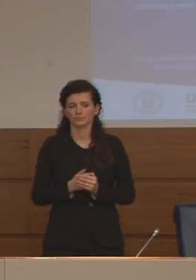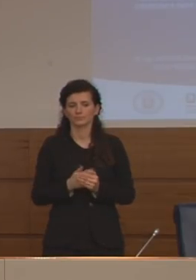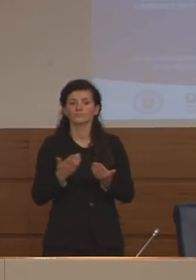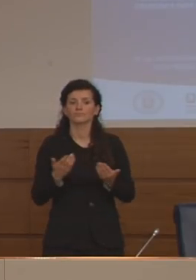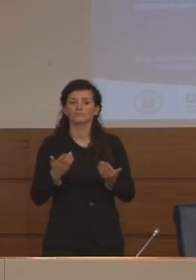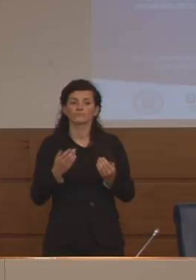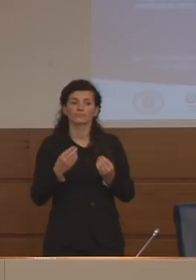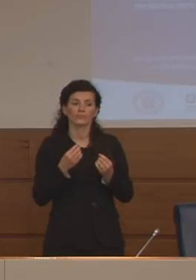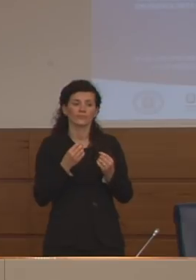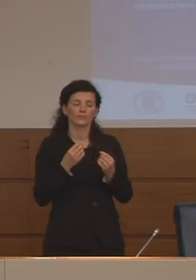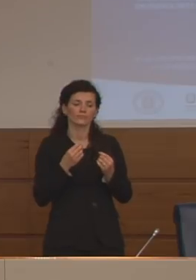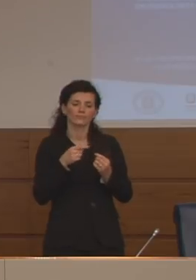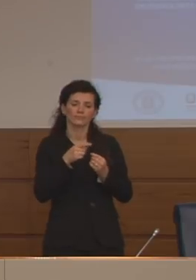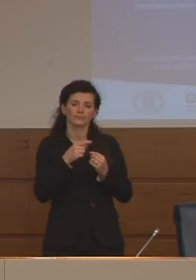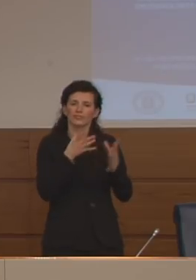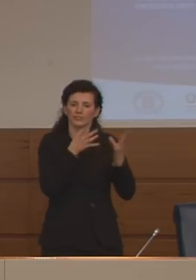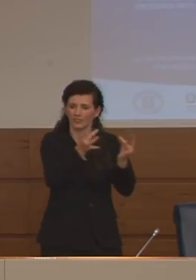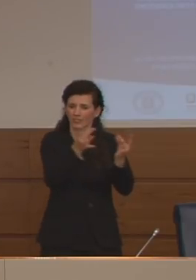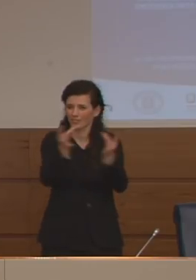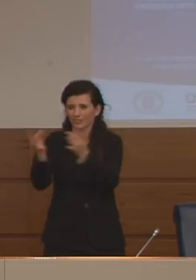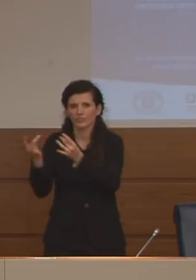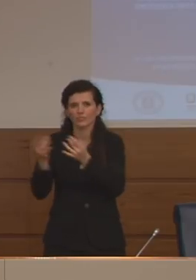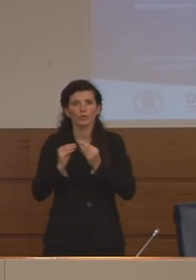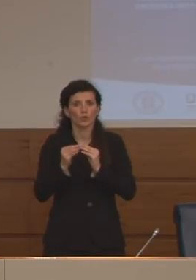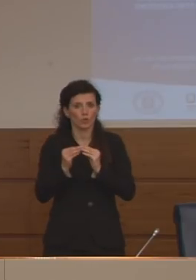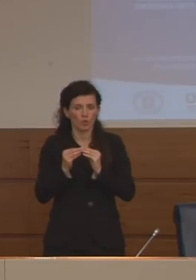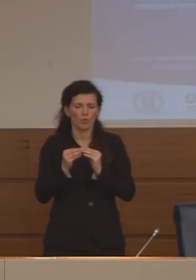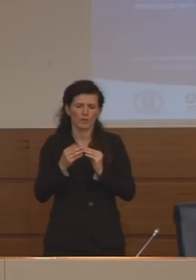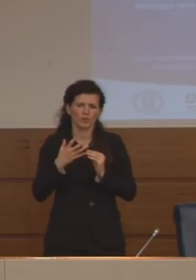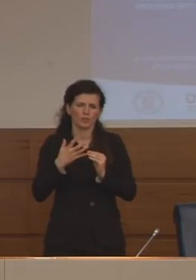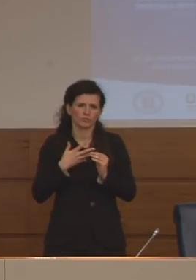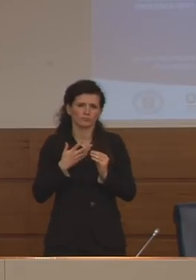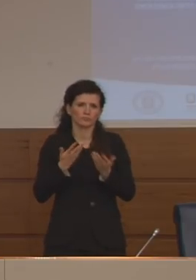A me preme ricordare che ci sono le mascherine cosiddette chirurgiche, quelle